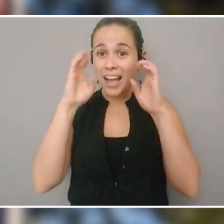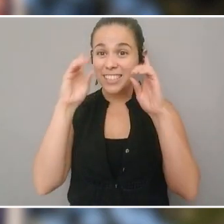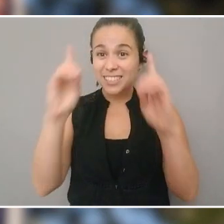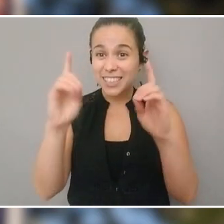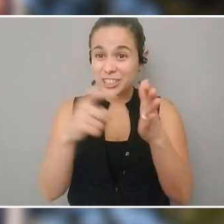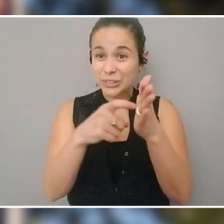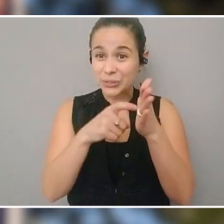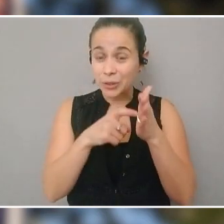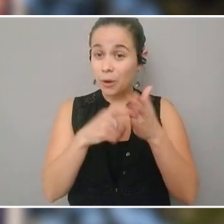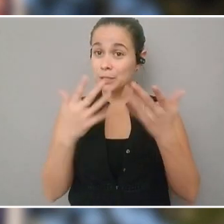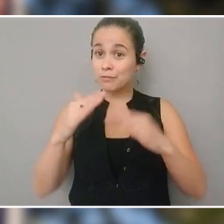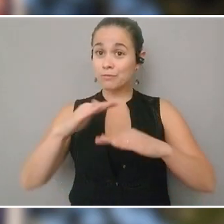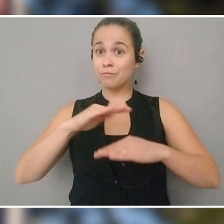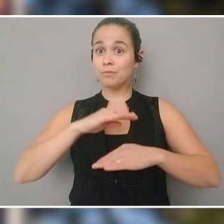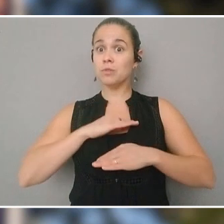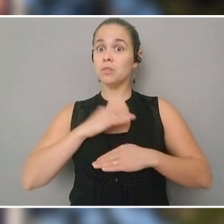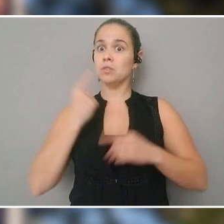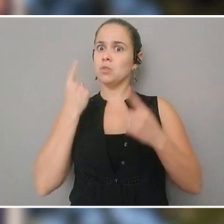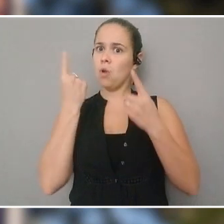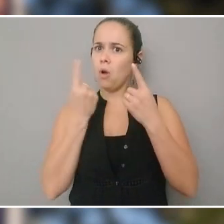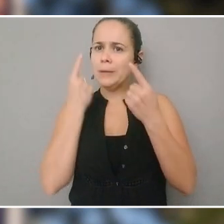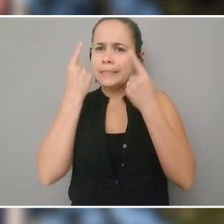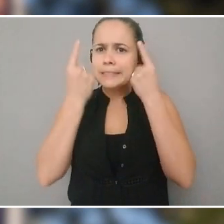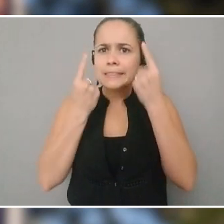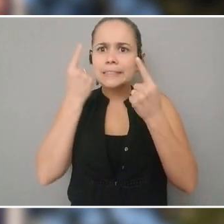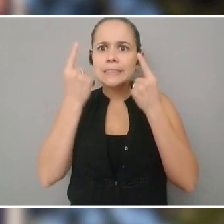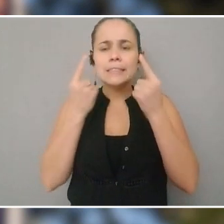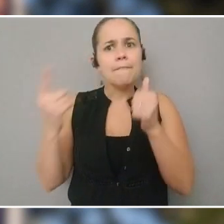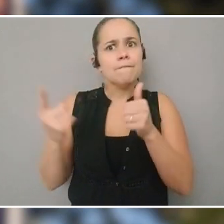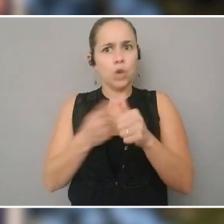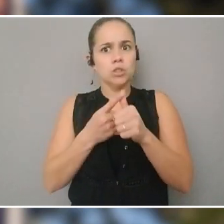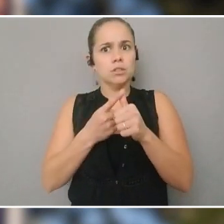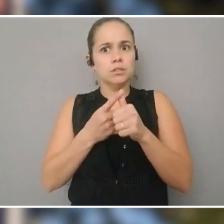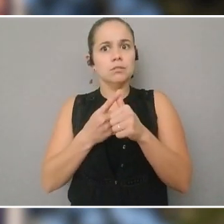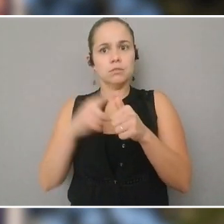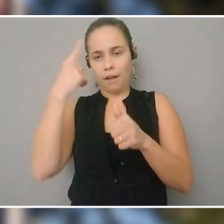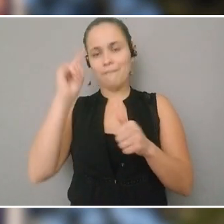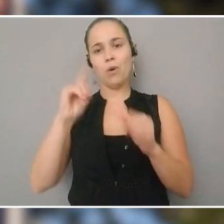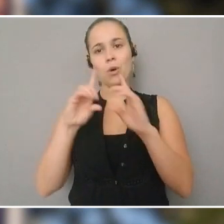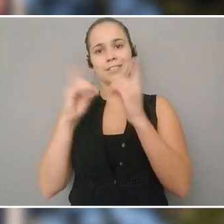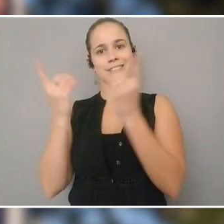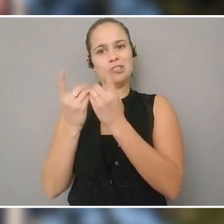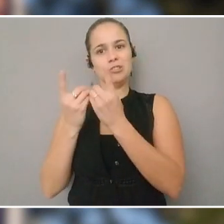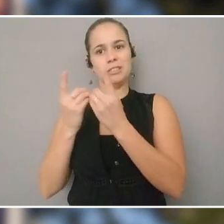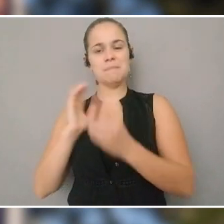la vanguardia de cada decisión tomada por